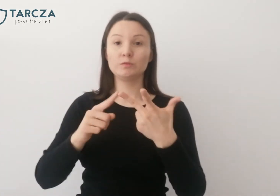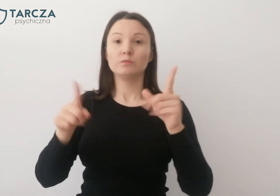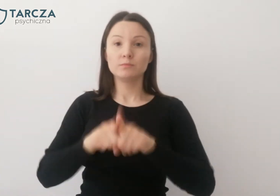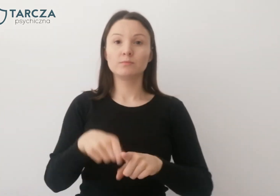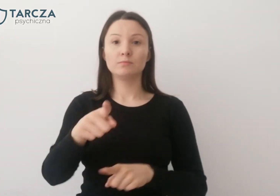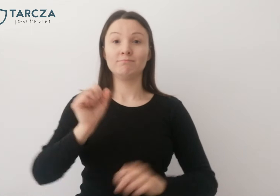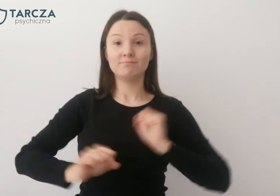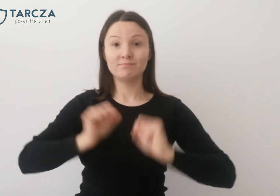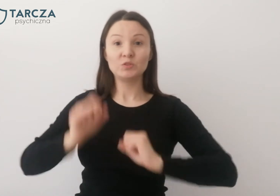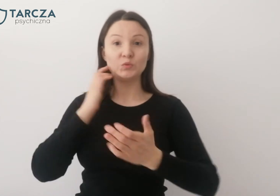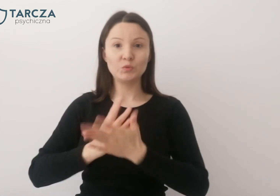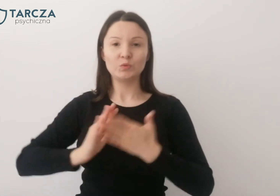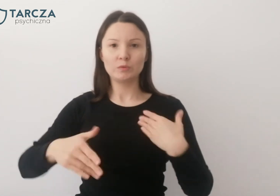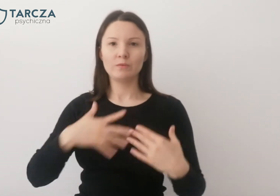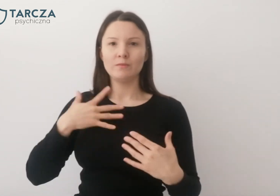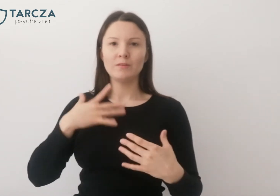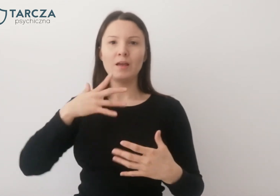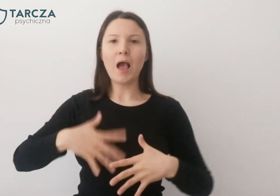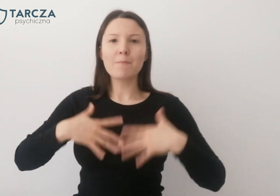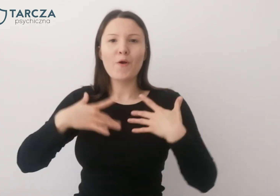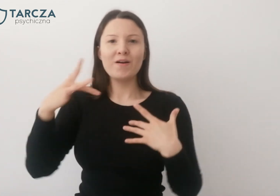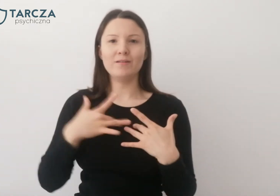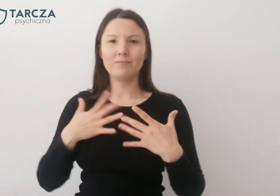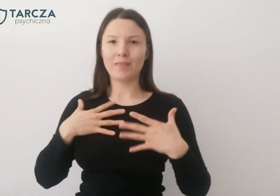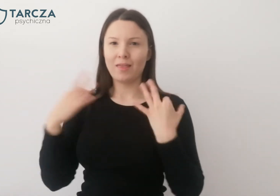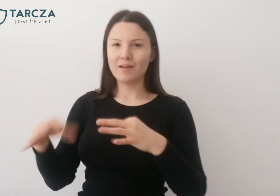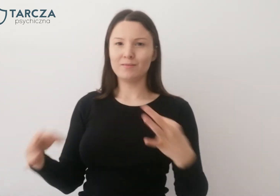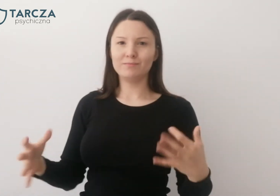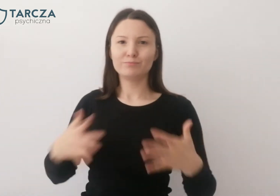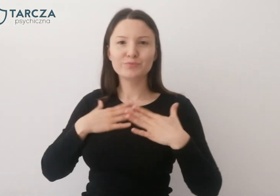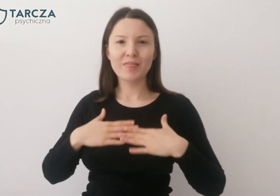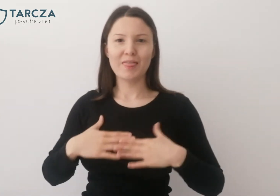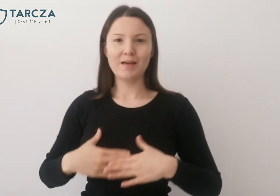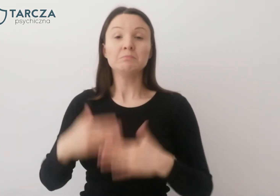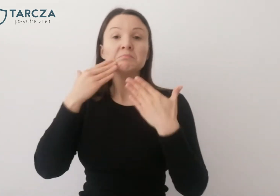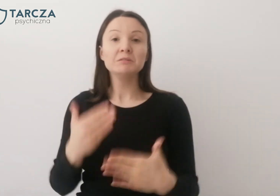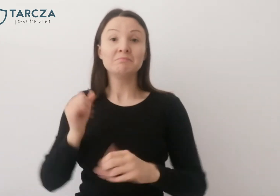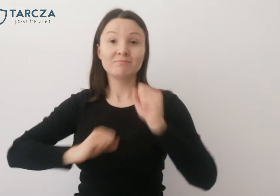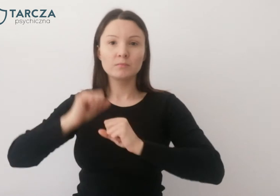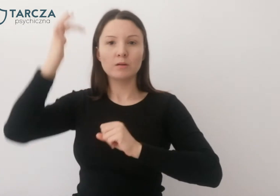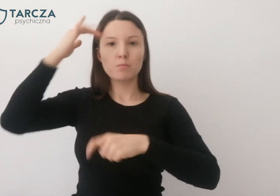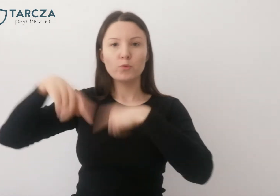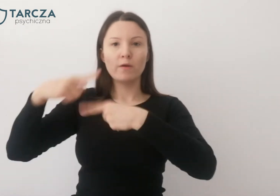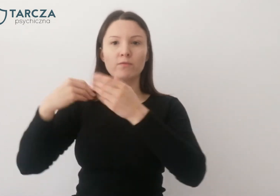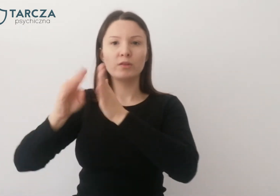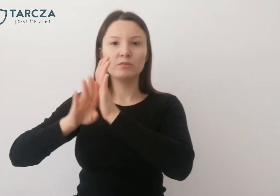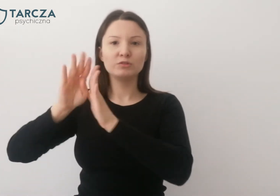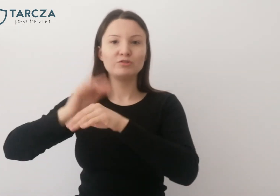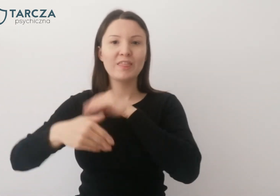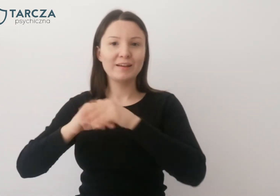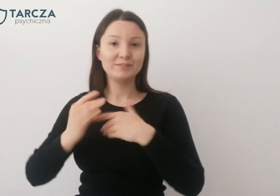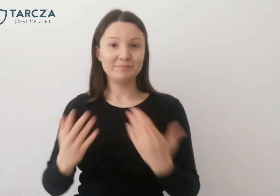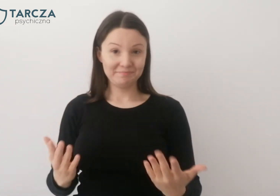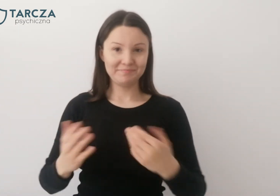Po trzecie będziesz czuł się lepiej, odprężysz się, bo wysiłek fizyczny sprzyja powstawaniu endorfin w mózgu.